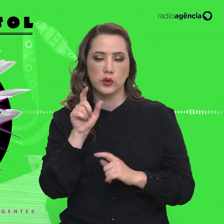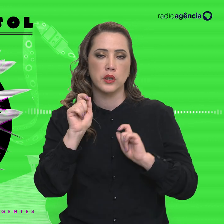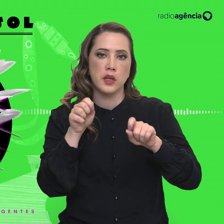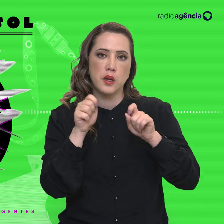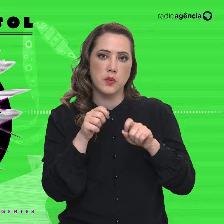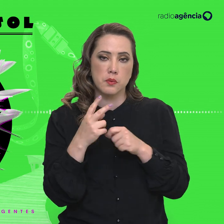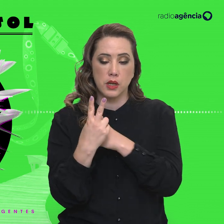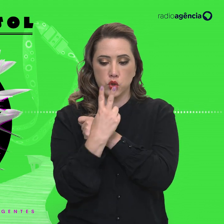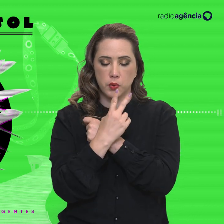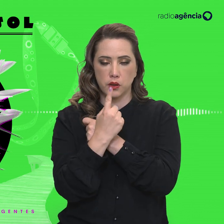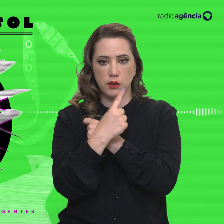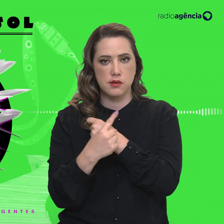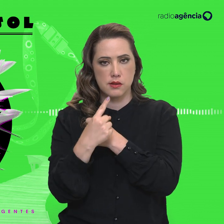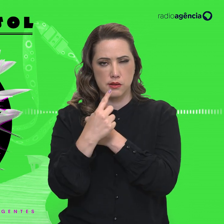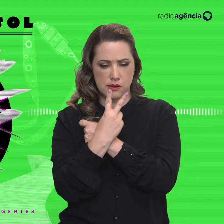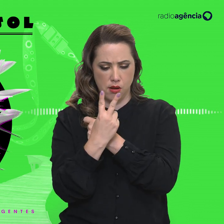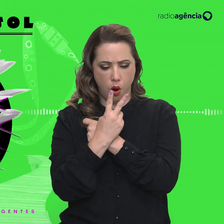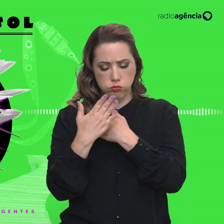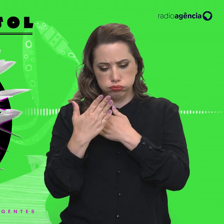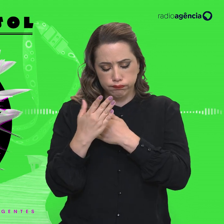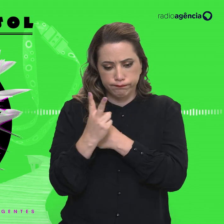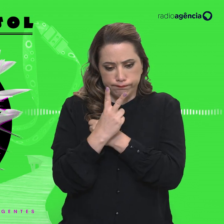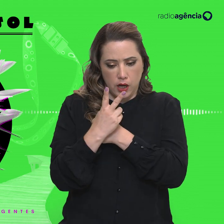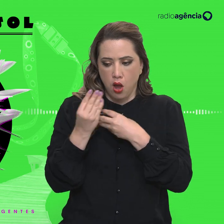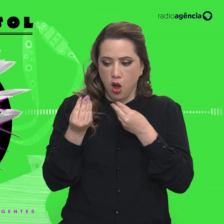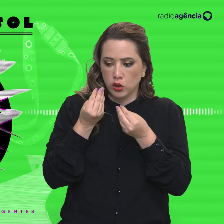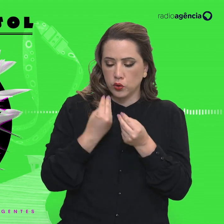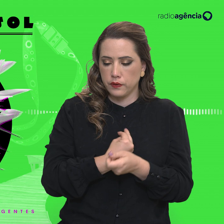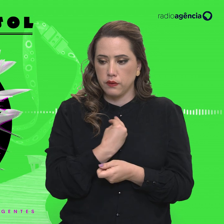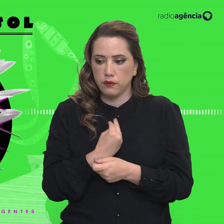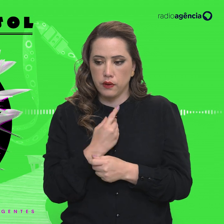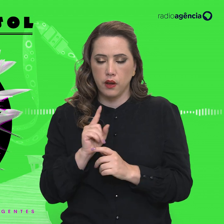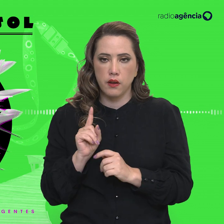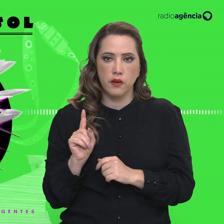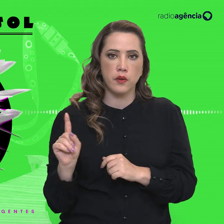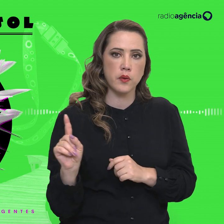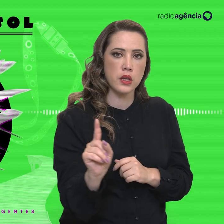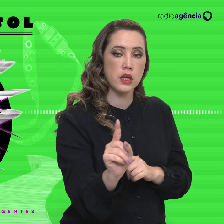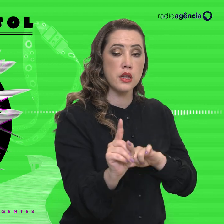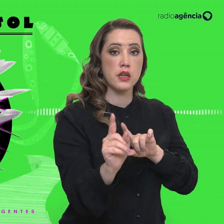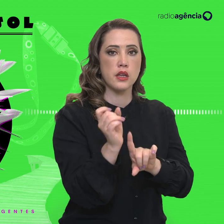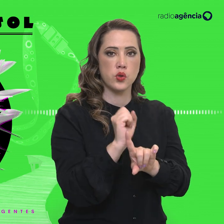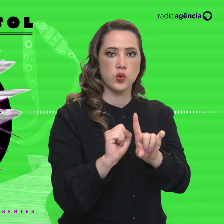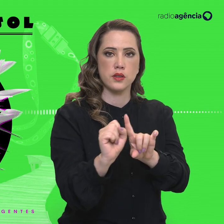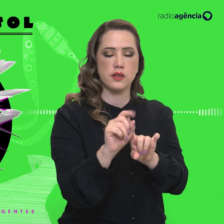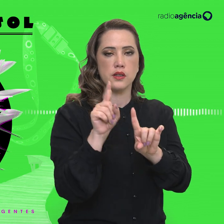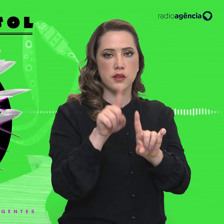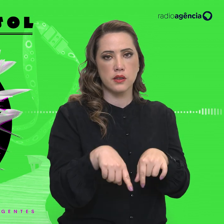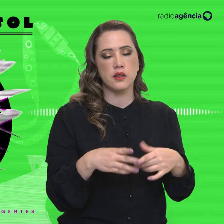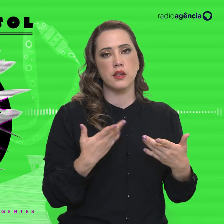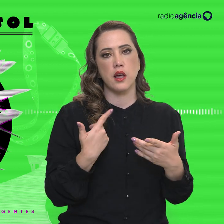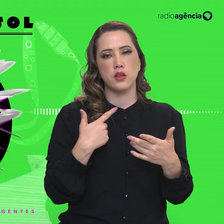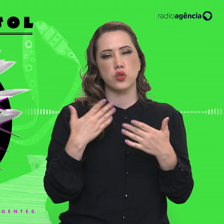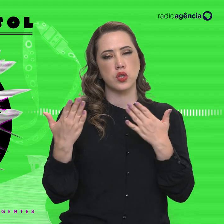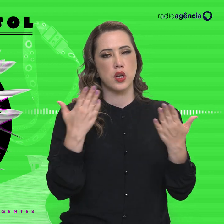defesa para sobreviver em sociedade chamado masking, em que gente emula comportamentos